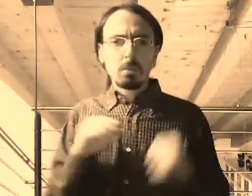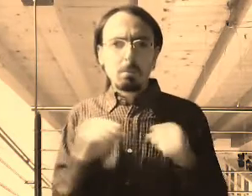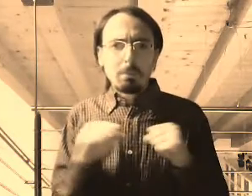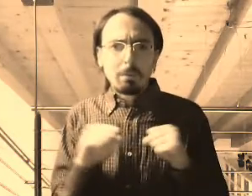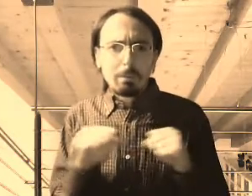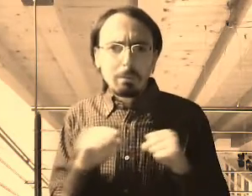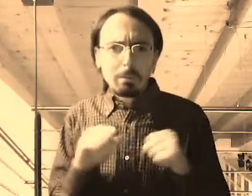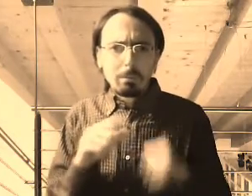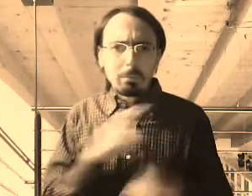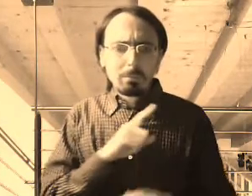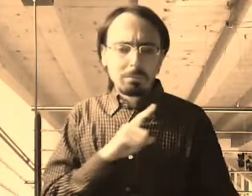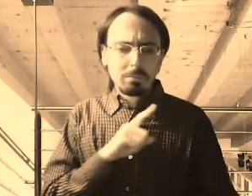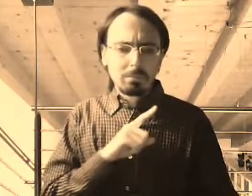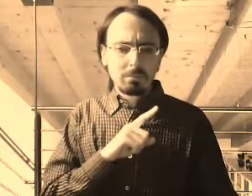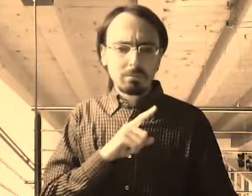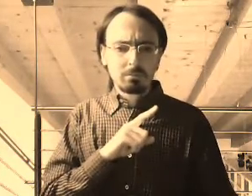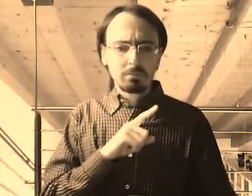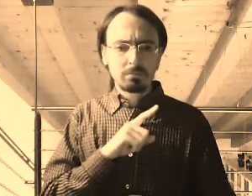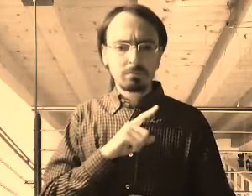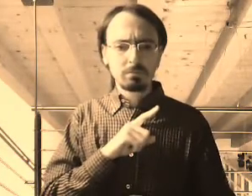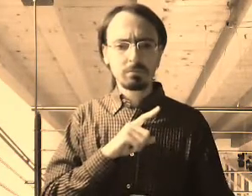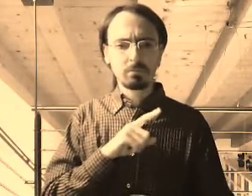nella mia paura